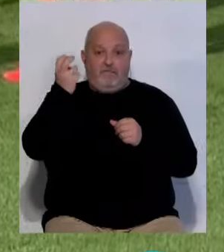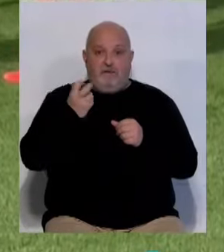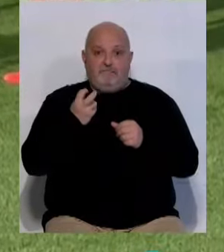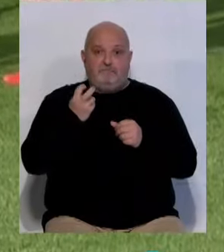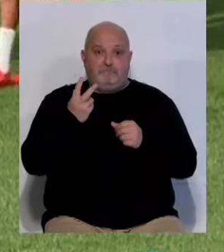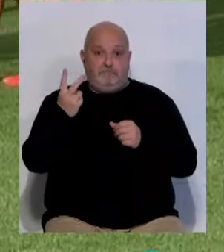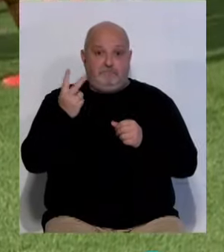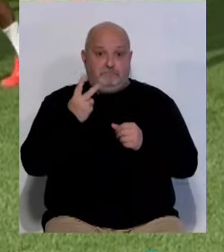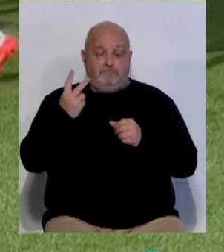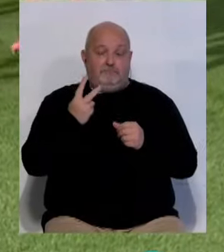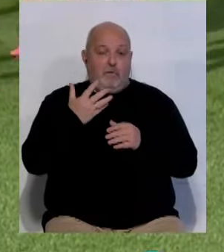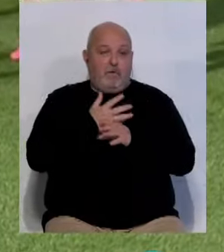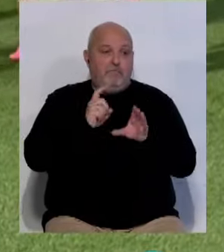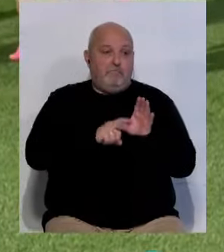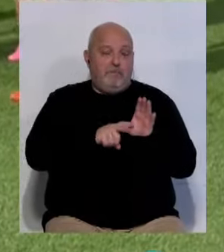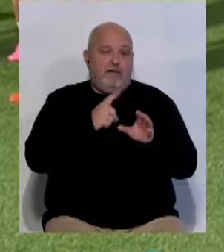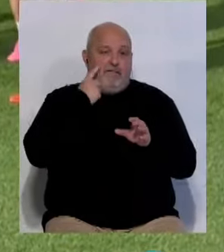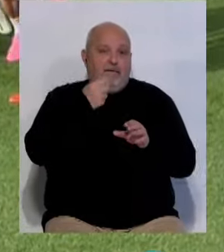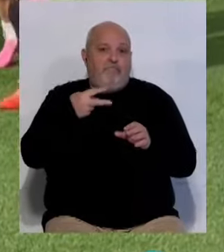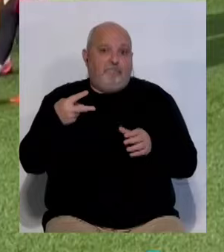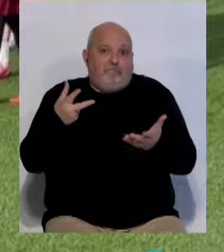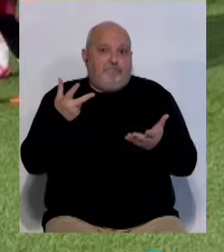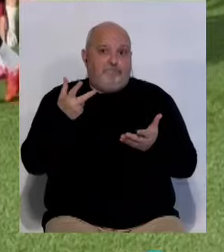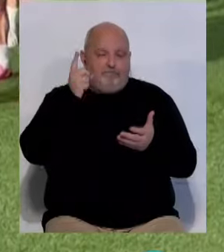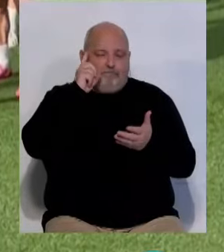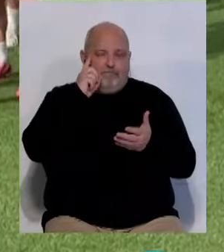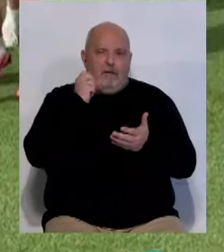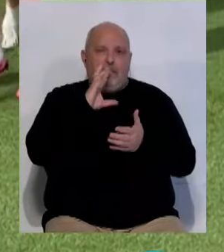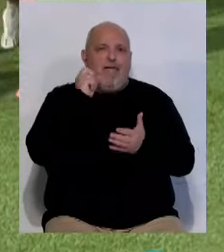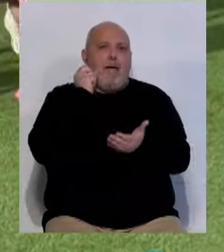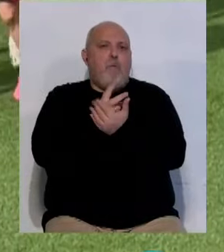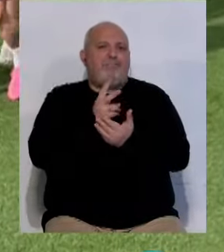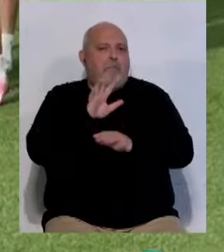bien la La Apuesta no pero no deja de ser eso una apuesta Son son monedas al aire que han lanzado